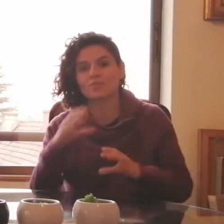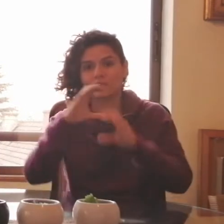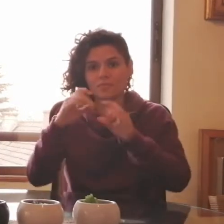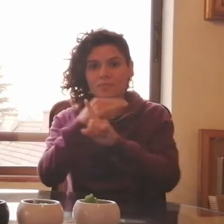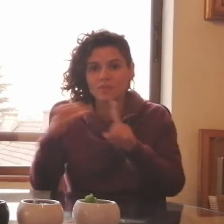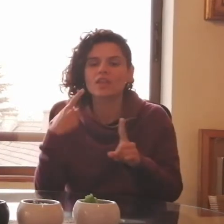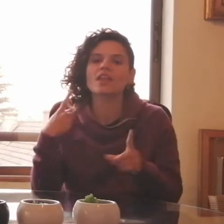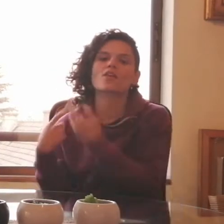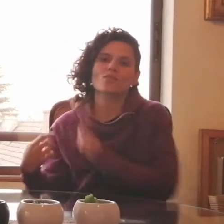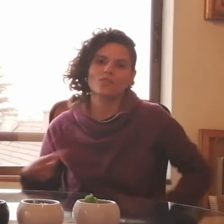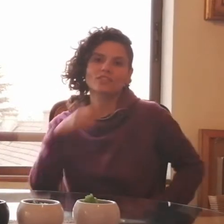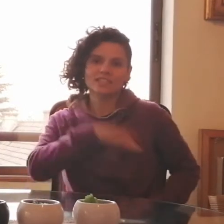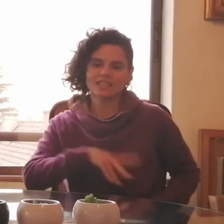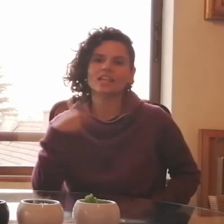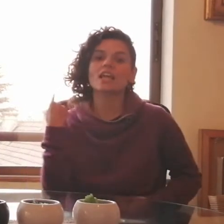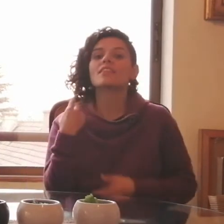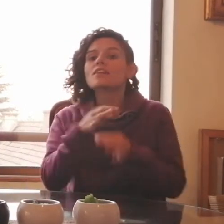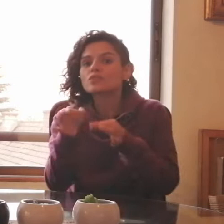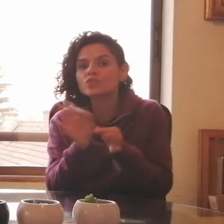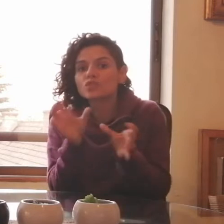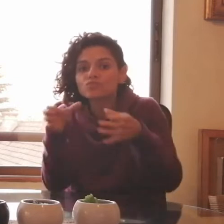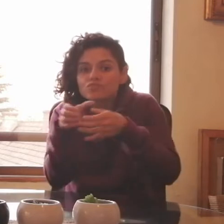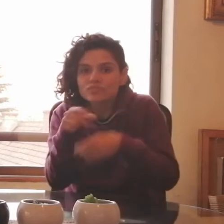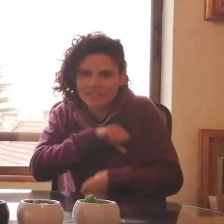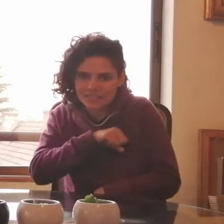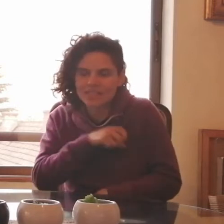chile y del consejo regional que hace que todo esto sea posible